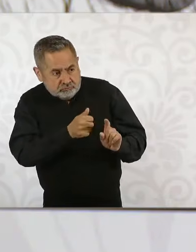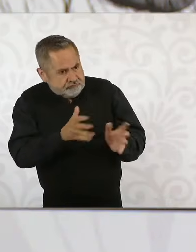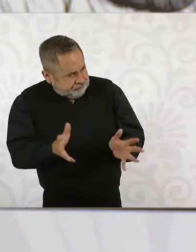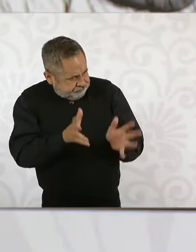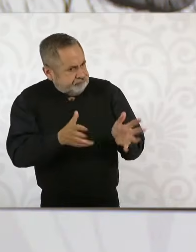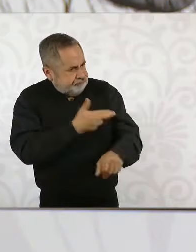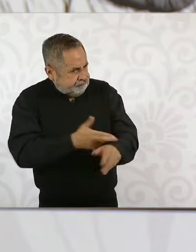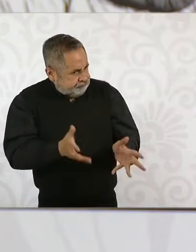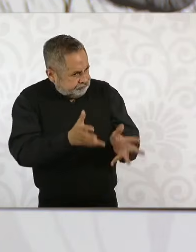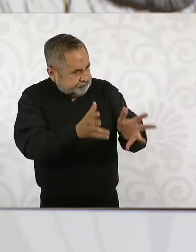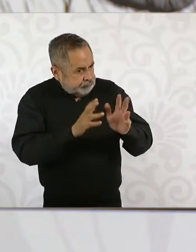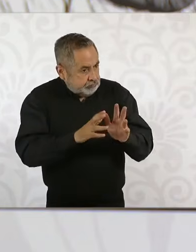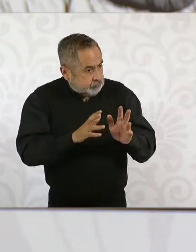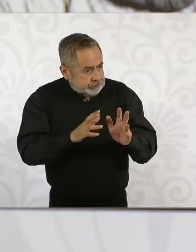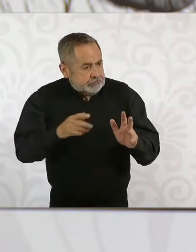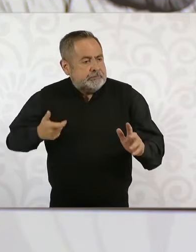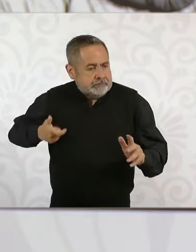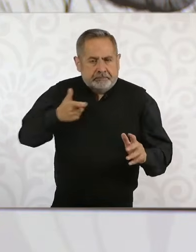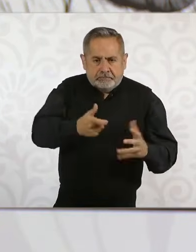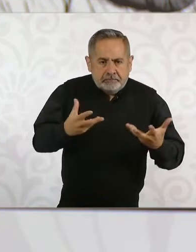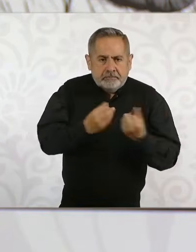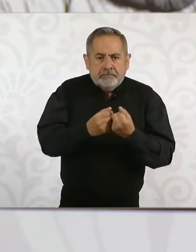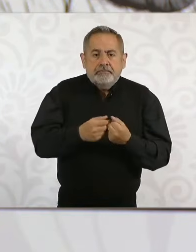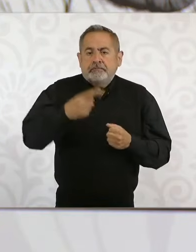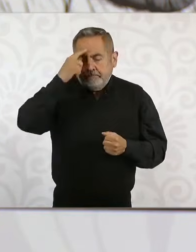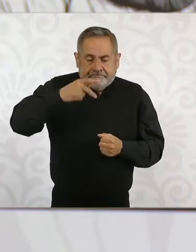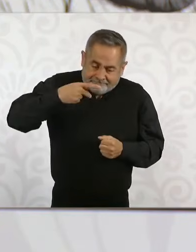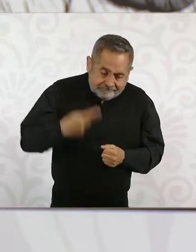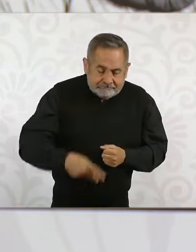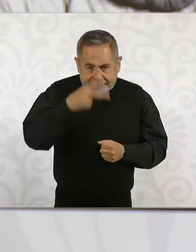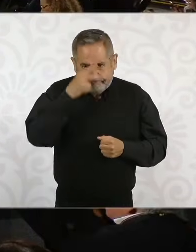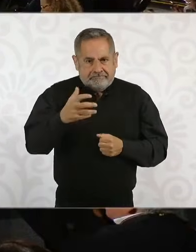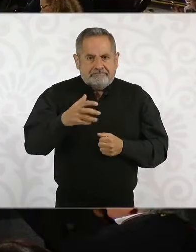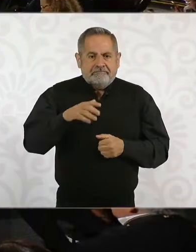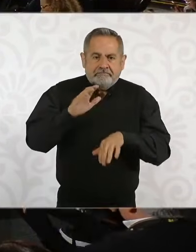alineamiento para que los productos fabricados en México sean más competitivos y ayudar con el